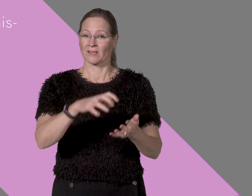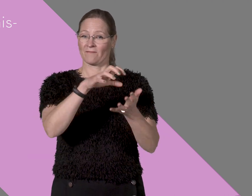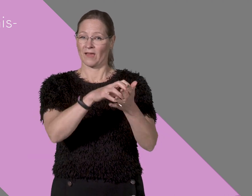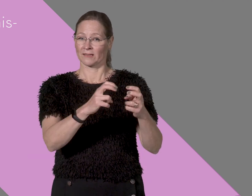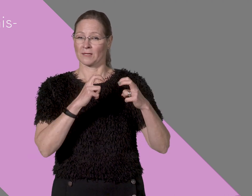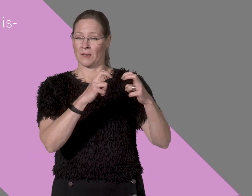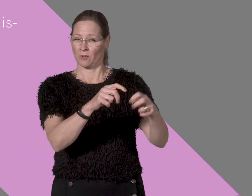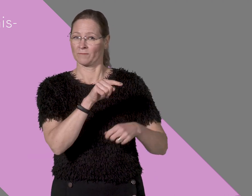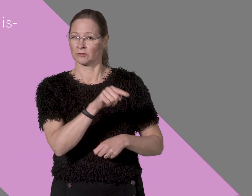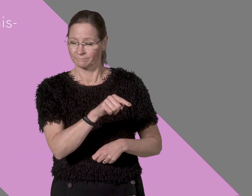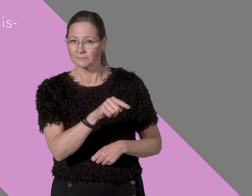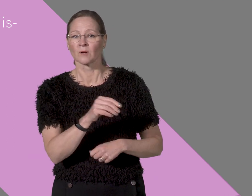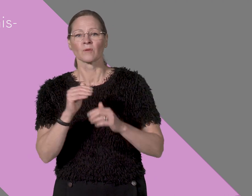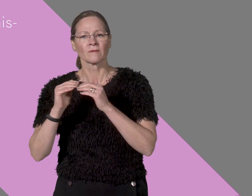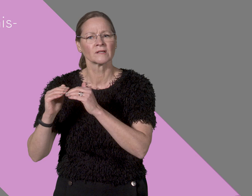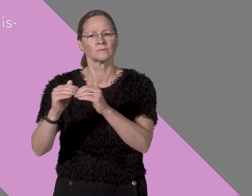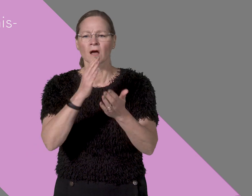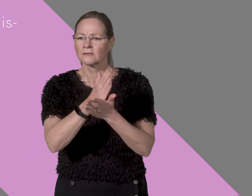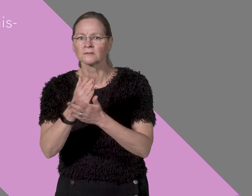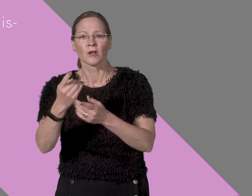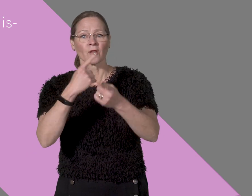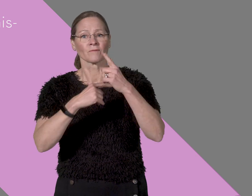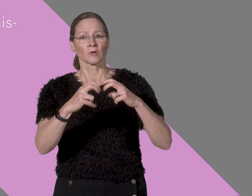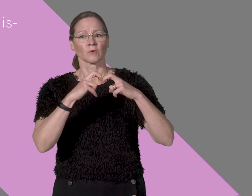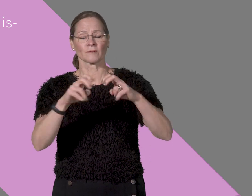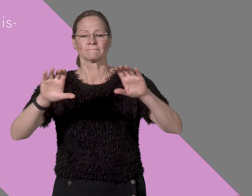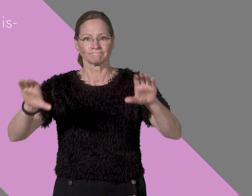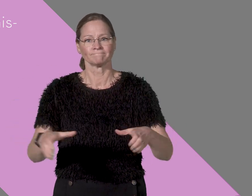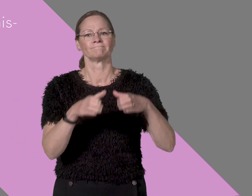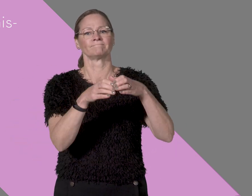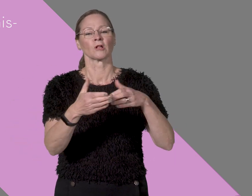Valtioneuvosto on asettanut yhdenvertaisuusasioiden neuvottelukunnan -